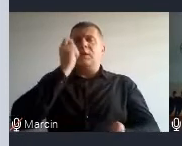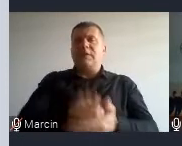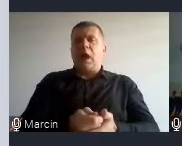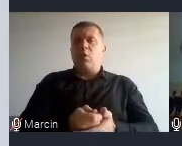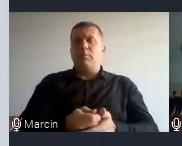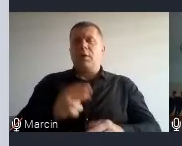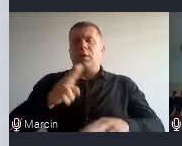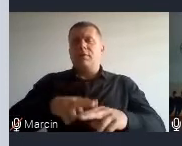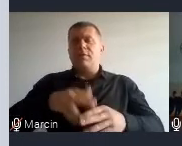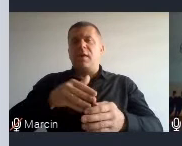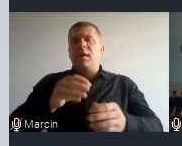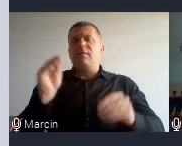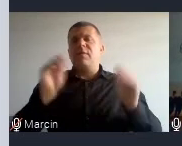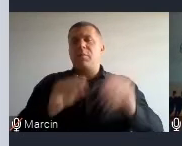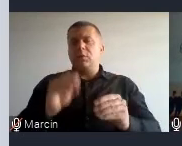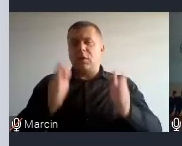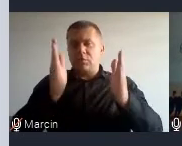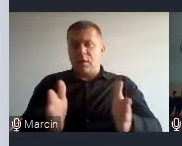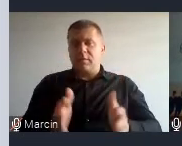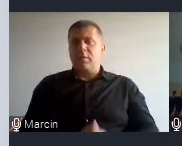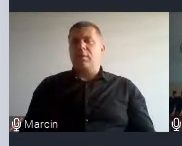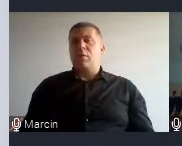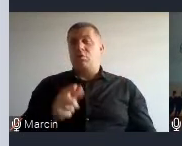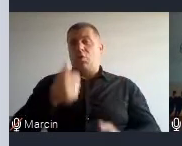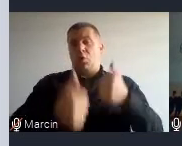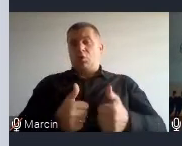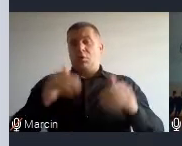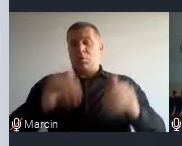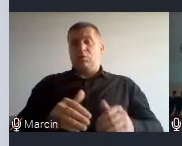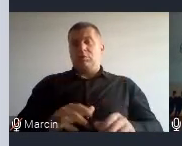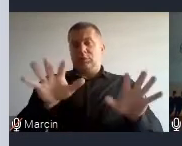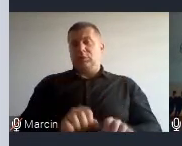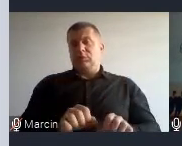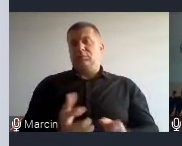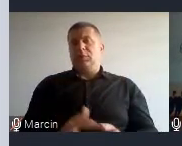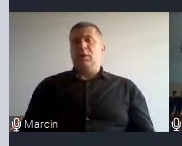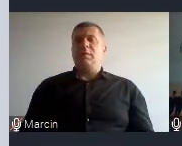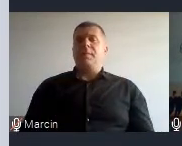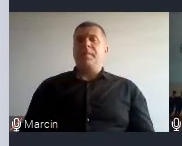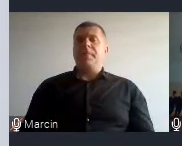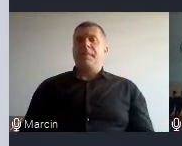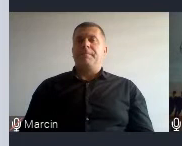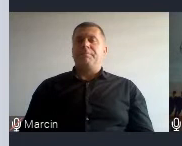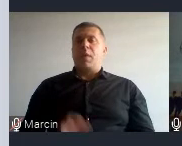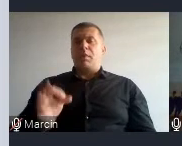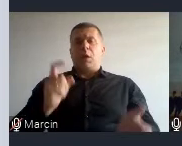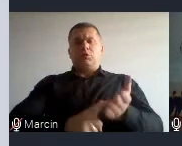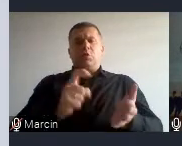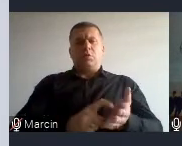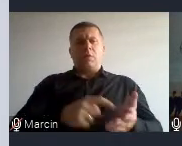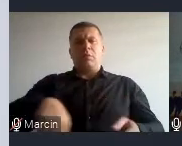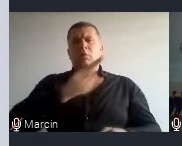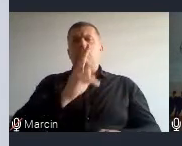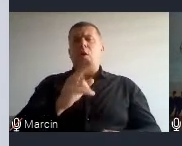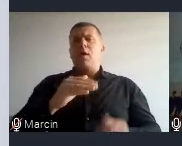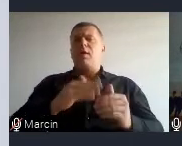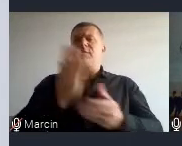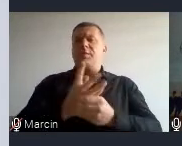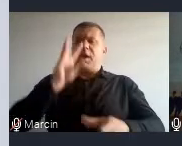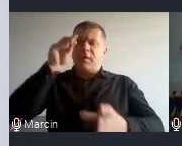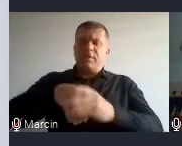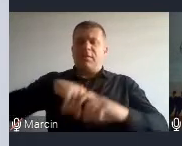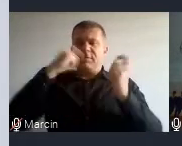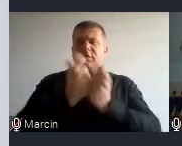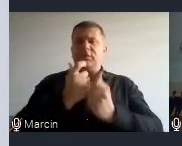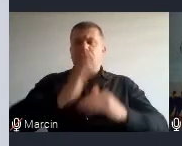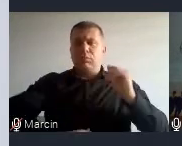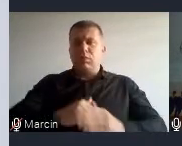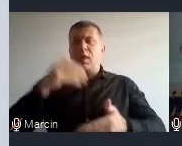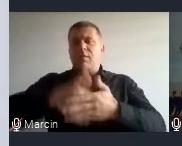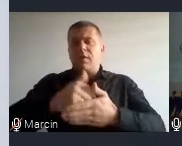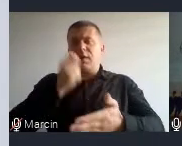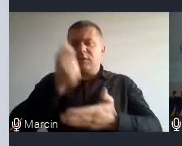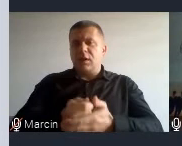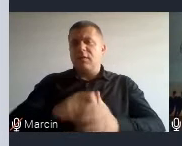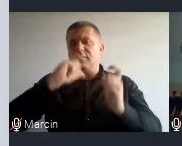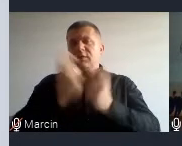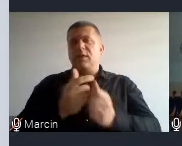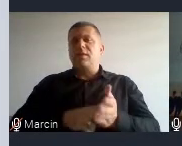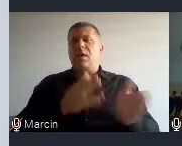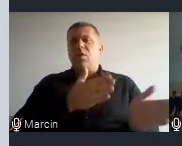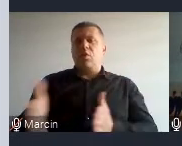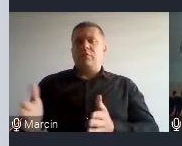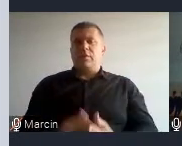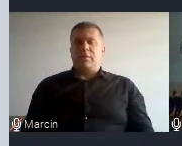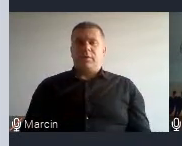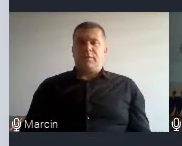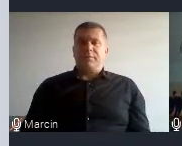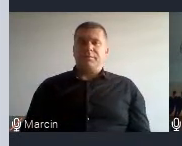I tym sposobem tę konkurencję zachować, a tutaj żądamy podmiotu, który będzie w stanie zrealizować zarówno roboty jak i dostawy.